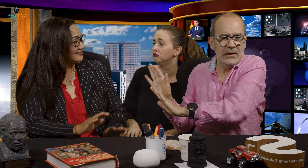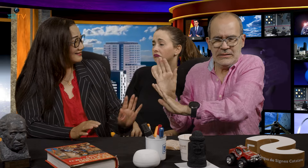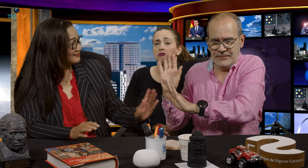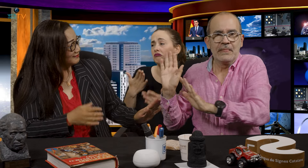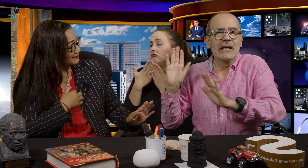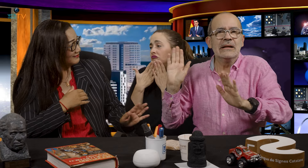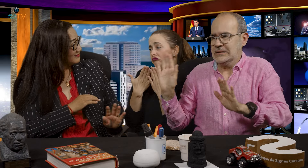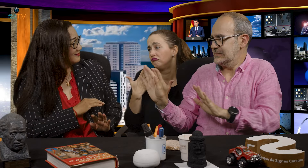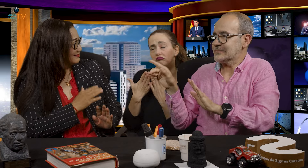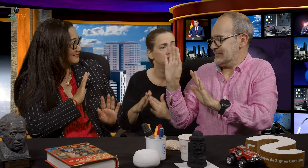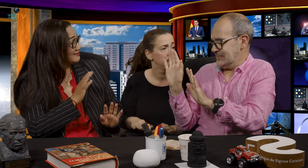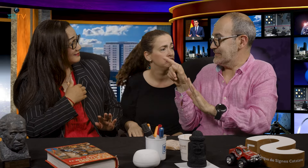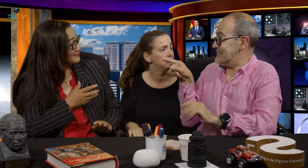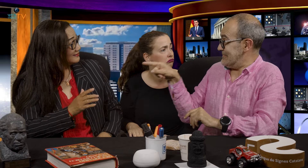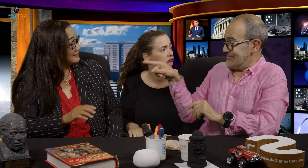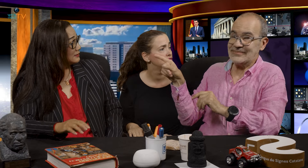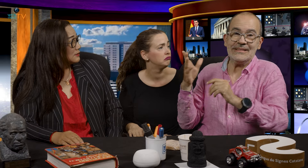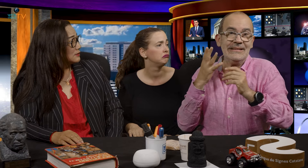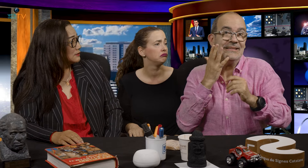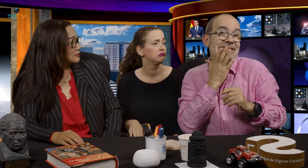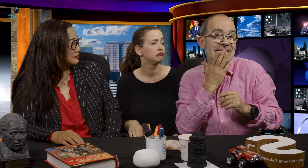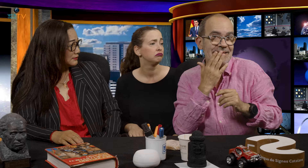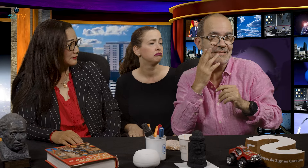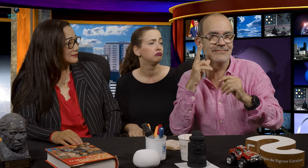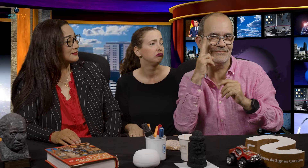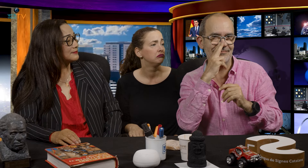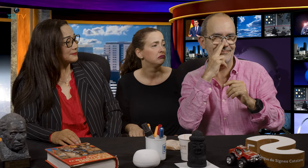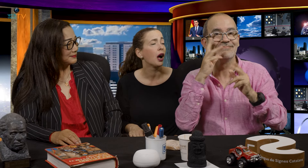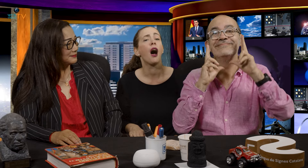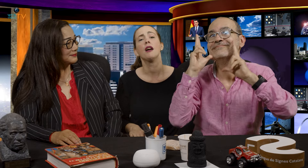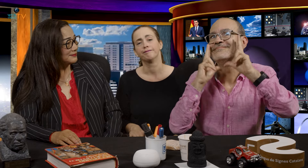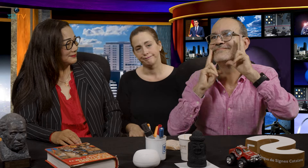Esperad, que no la hemos presentado. Este es su signo,